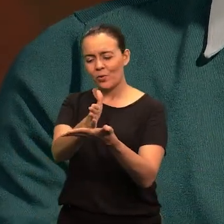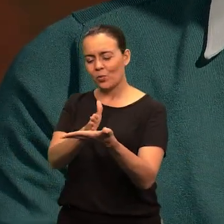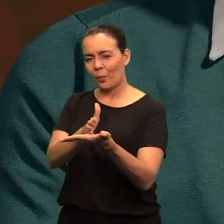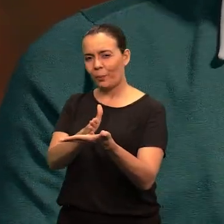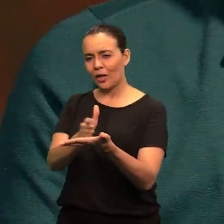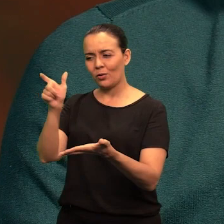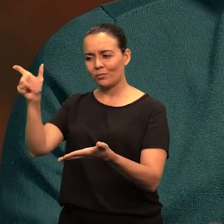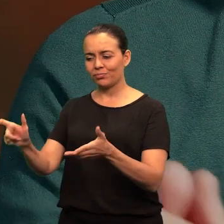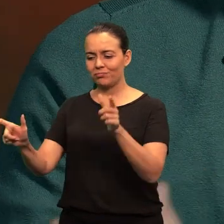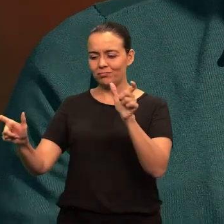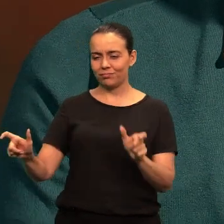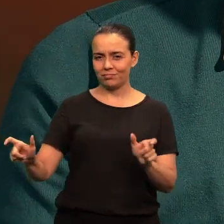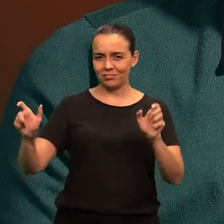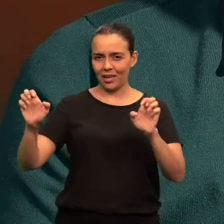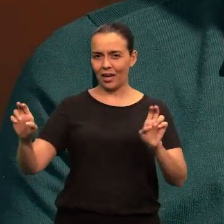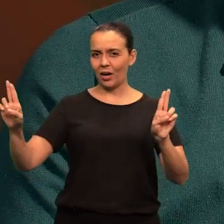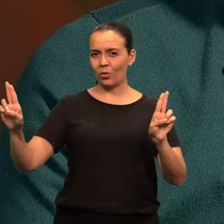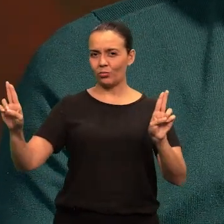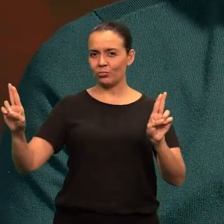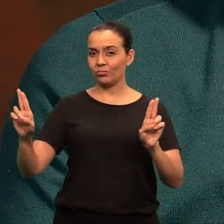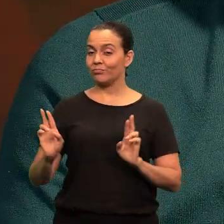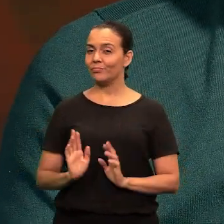para poder dizer que ali existe uma virtude.